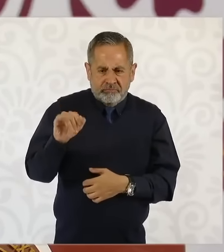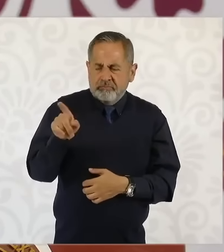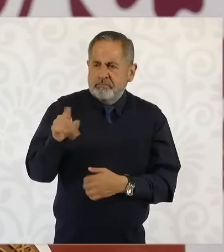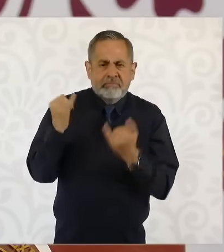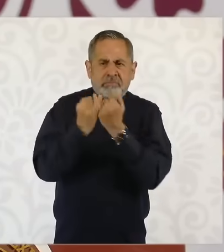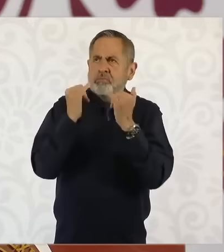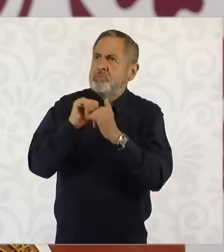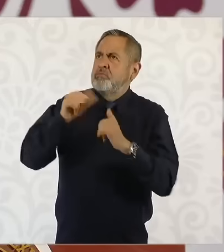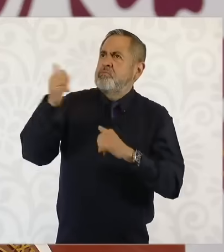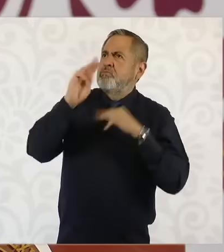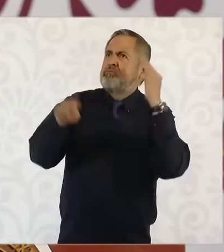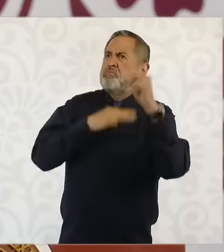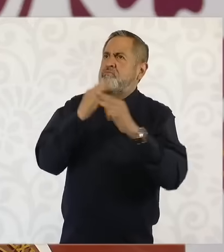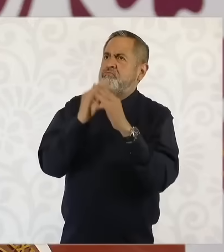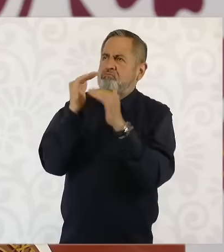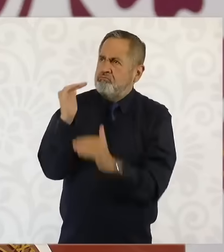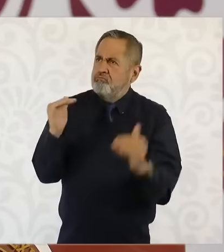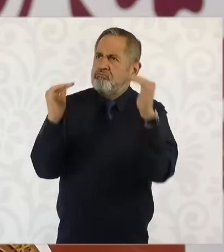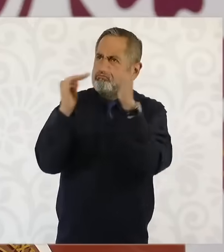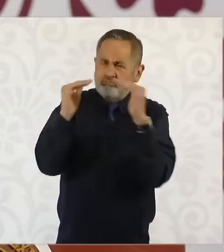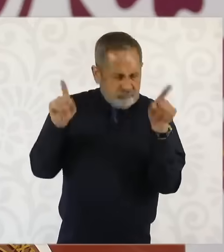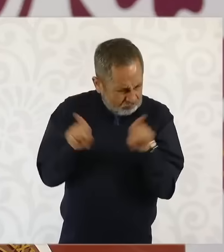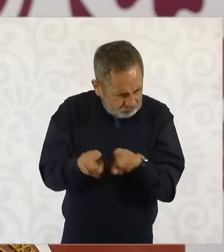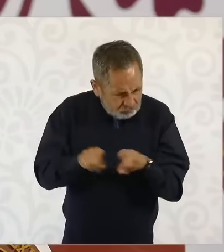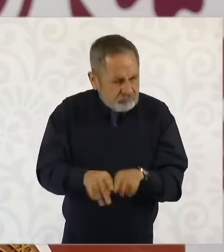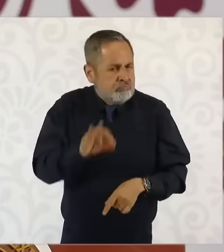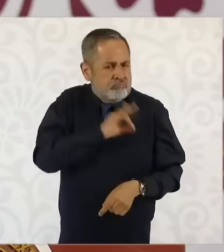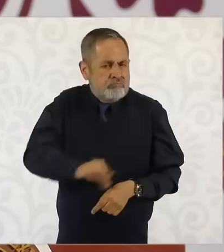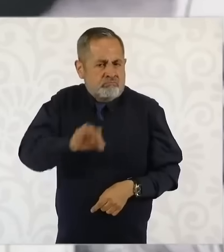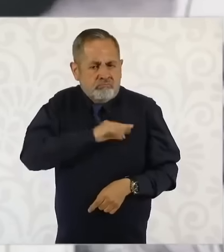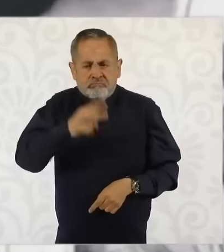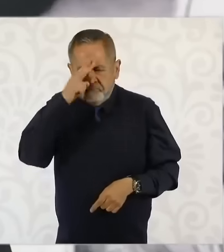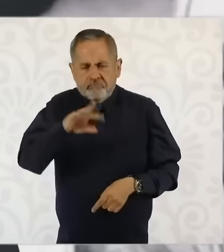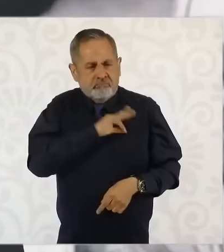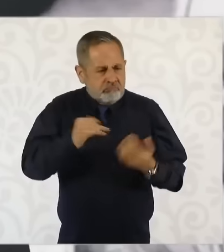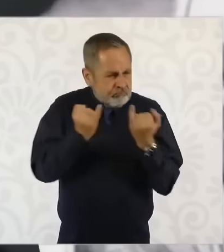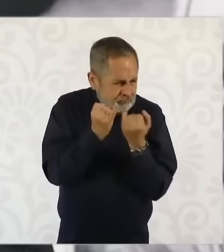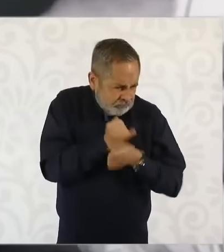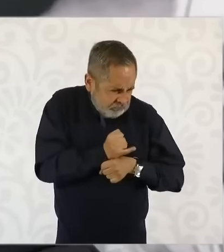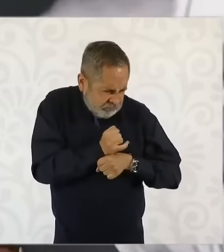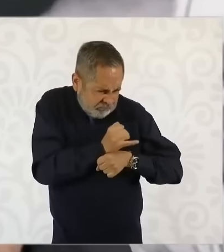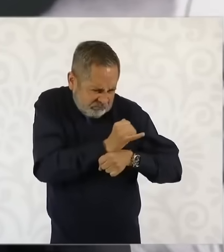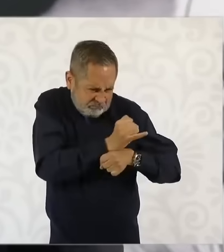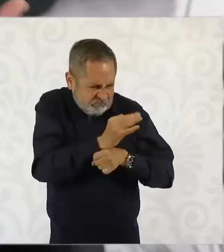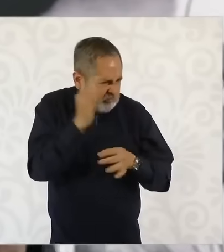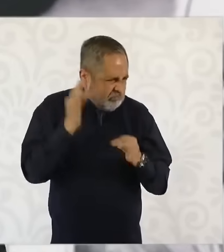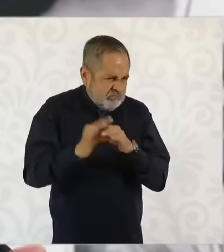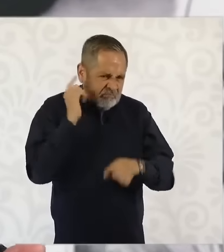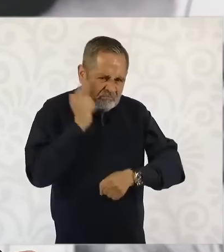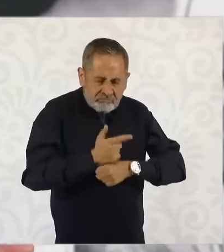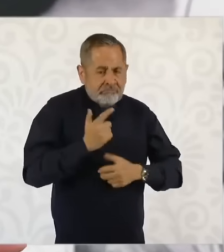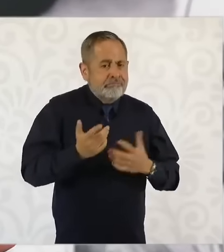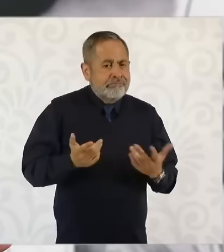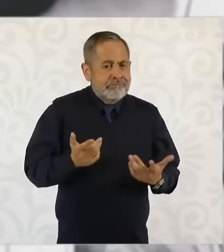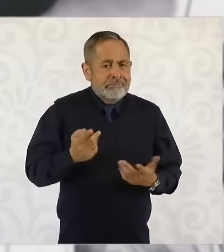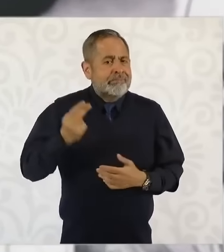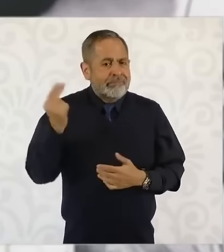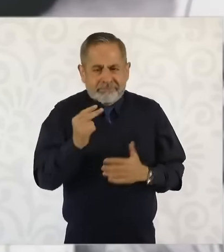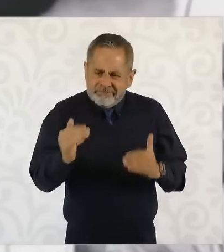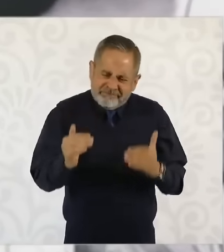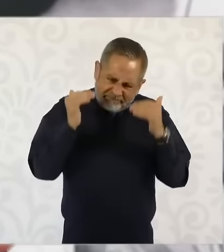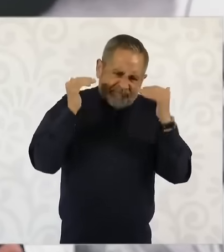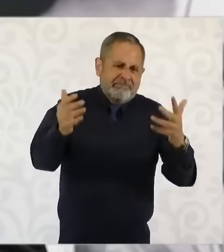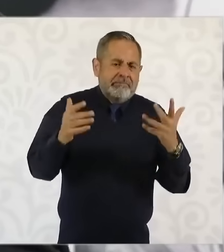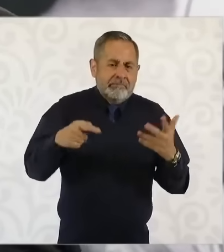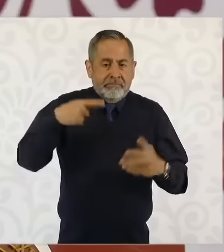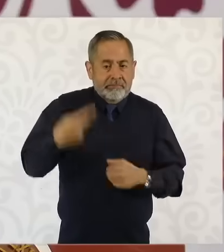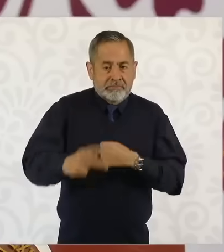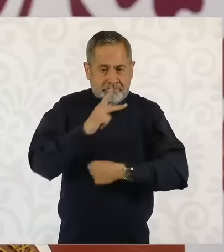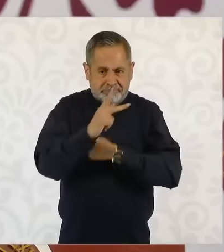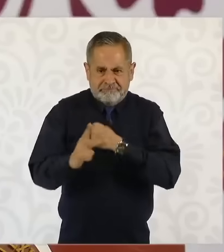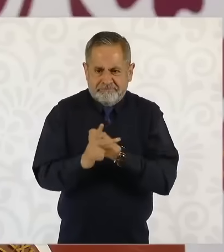partes del mundo donde se realiza bien necesitamos eso somos un país que tiene una enorme frontera